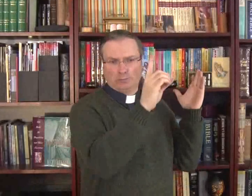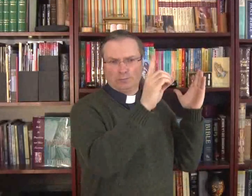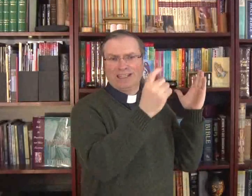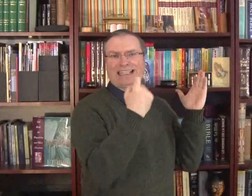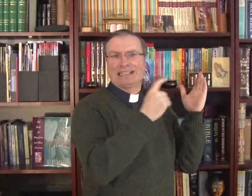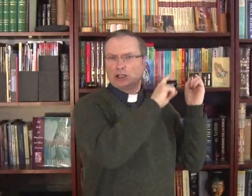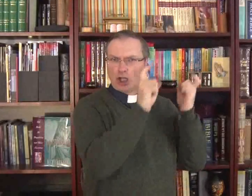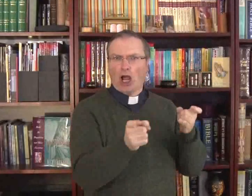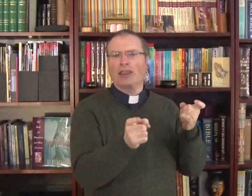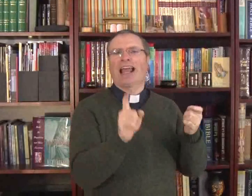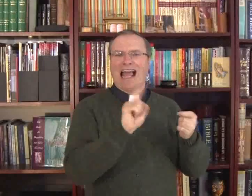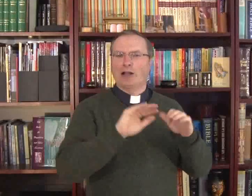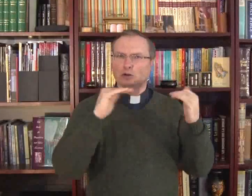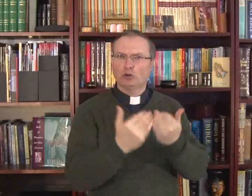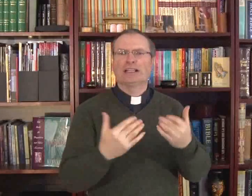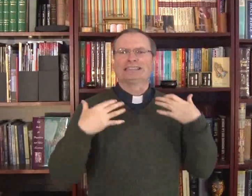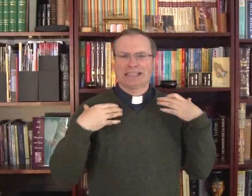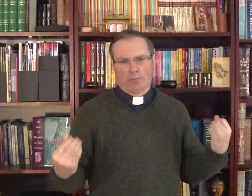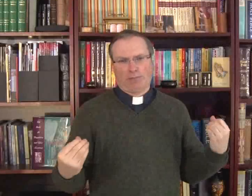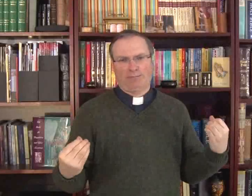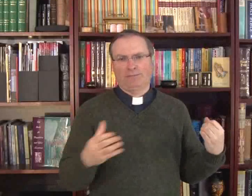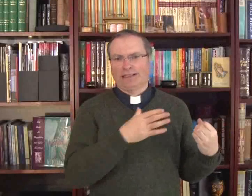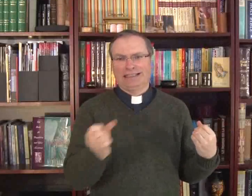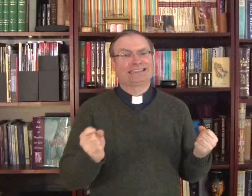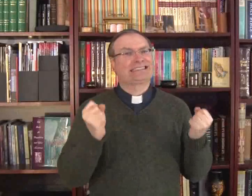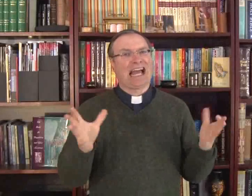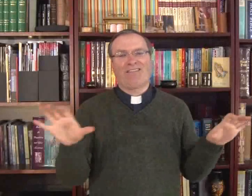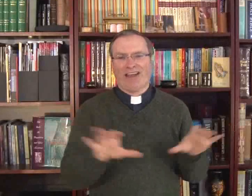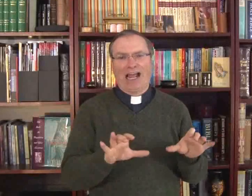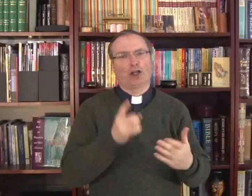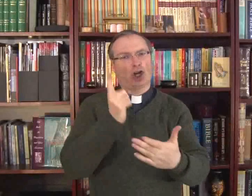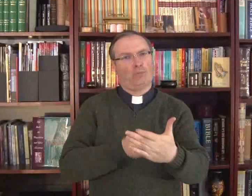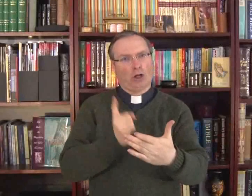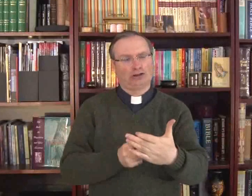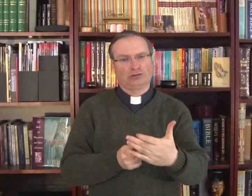qui donne à tous simplement et sans faire de reproche,